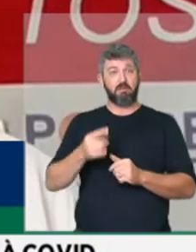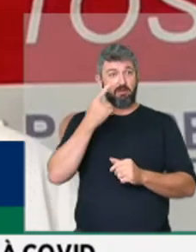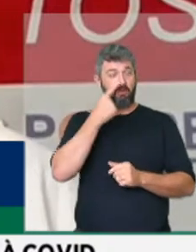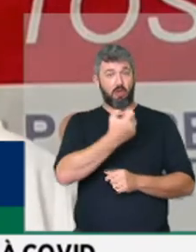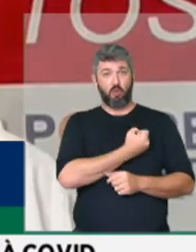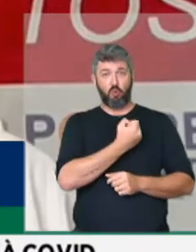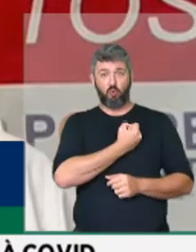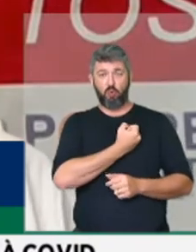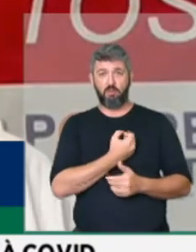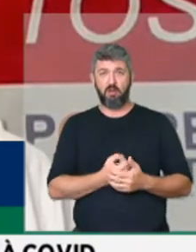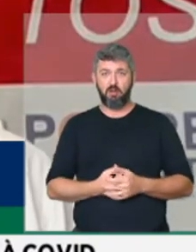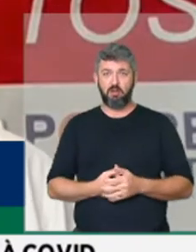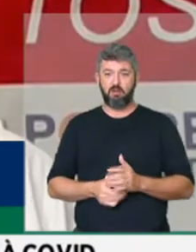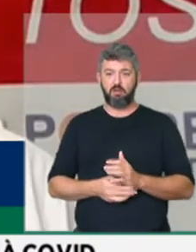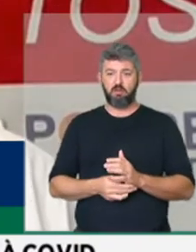DE 6%. A GASOLINA SUBIU NESSE PERÍODO SÓ NESSE ANO AGORA,